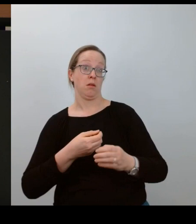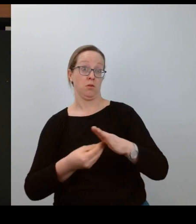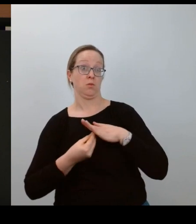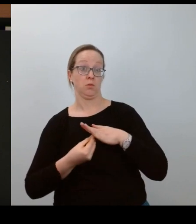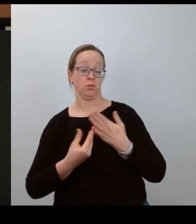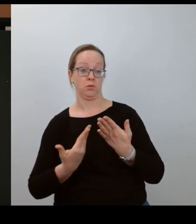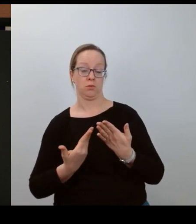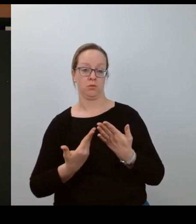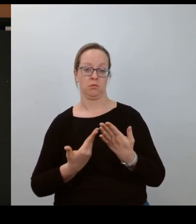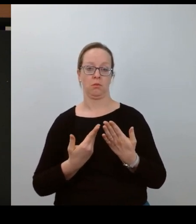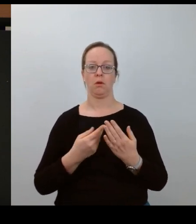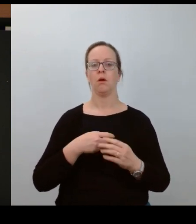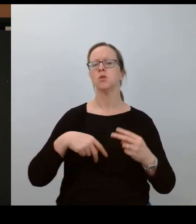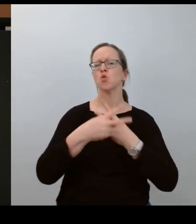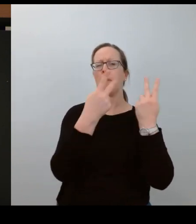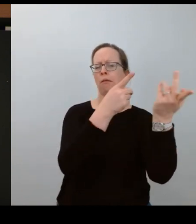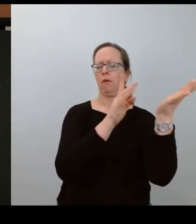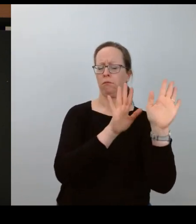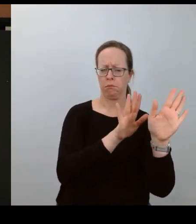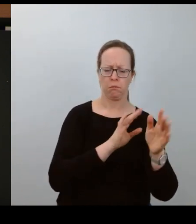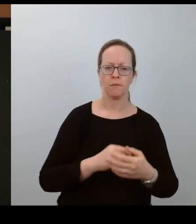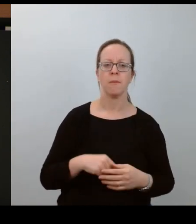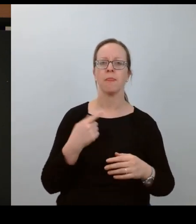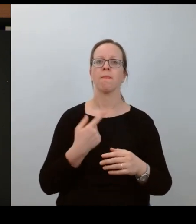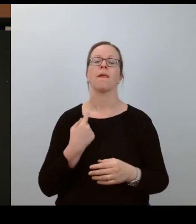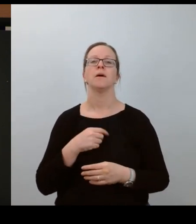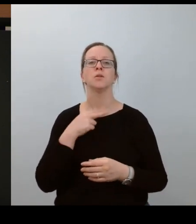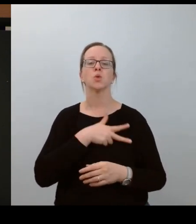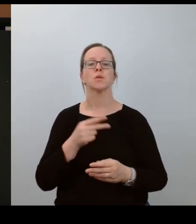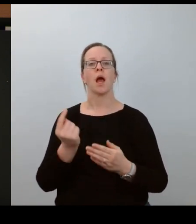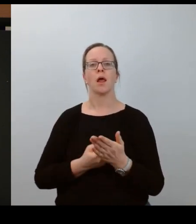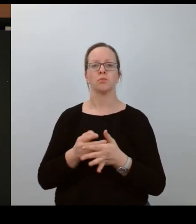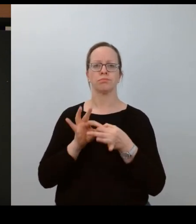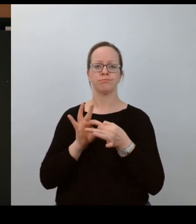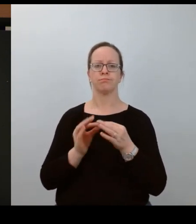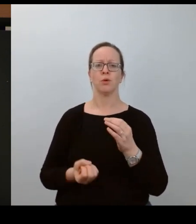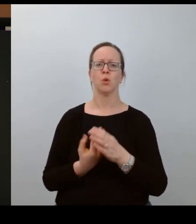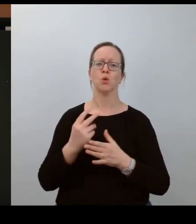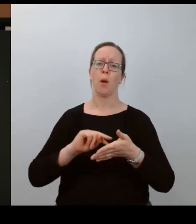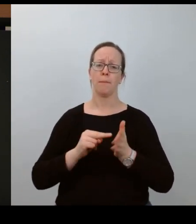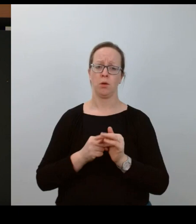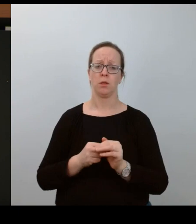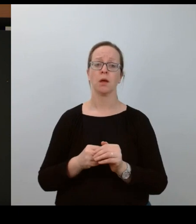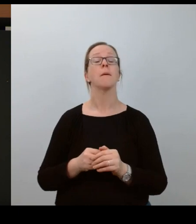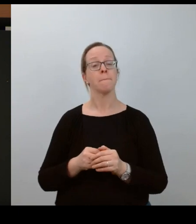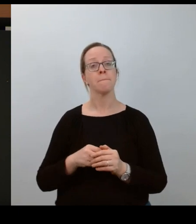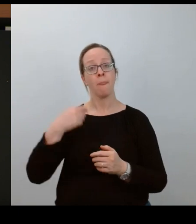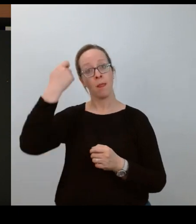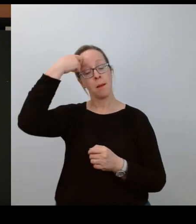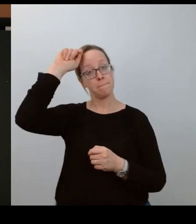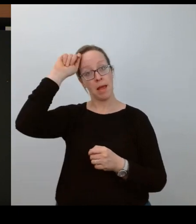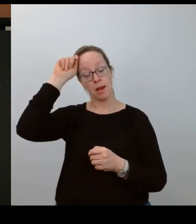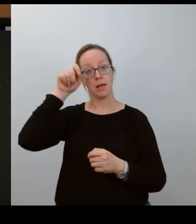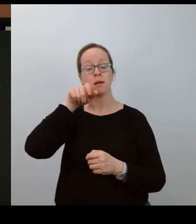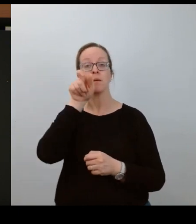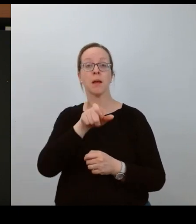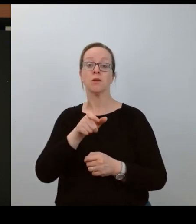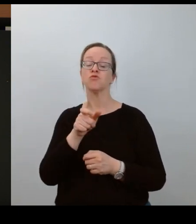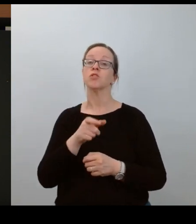im Vorderhaus und Arbeiten und Produktion im Beruf verschwindet immer mehr. Soziale Kulturpolitik ist deshalb dringend auf